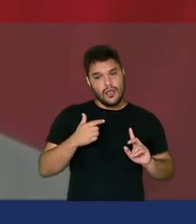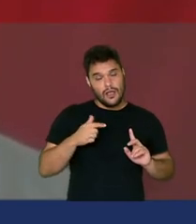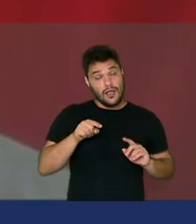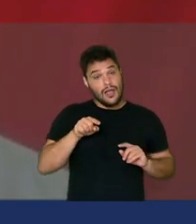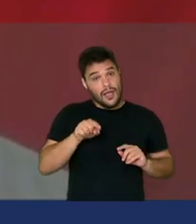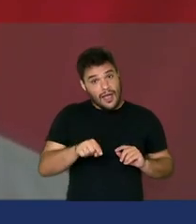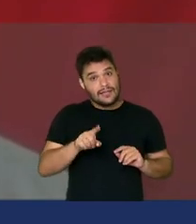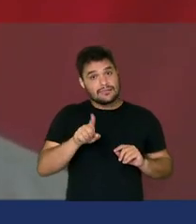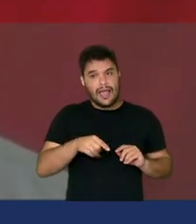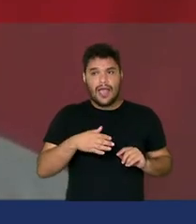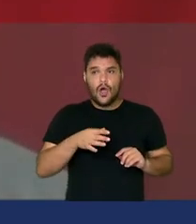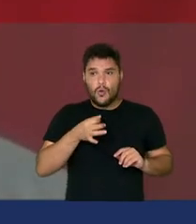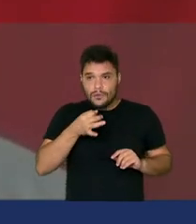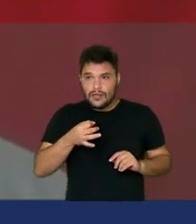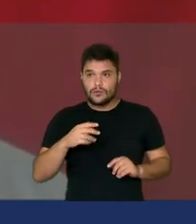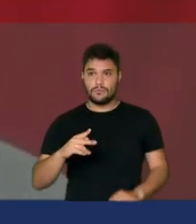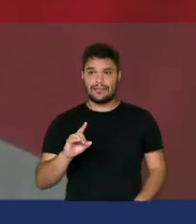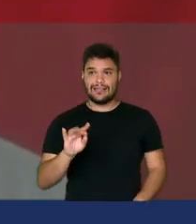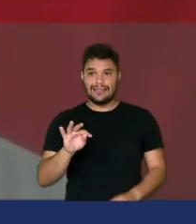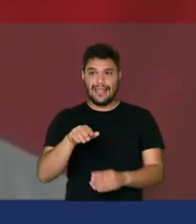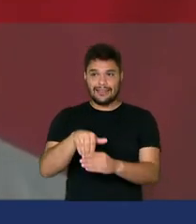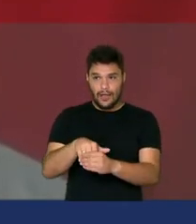PRESIDENTE. VOU DIVERGE IR DA MINHA BANCADA, DIZER QUE ESSA É A POSIÇÃO QUE O PDT VAI